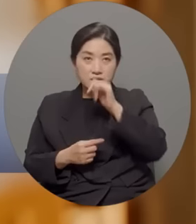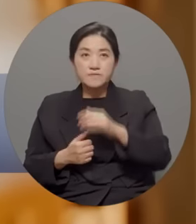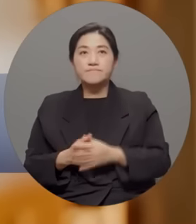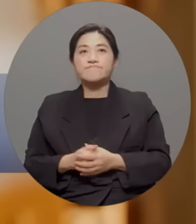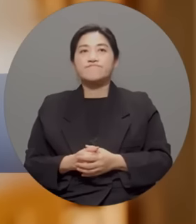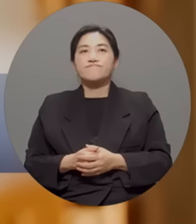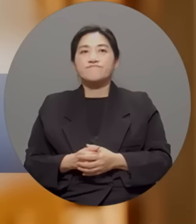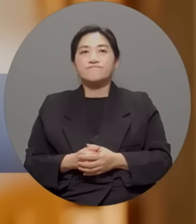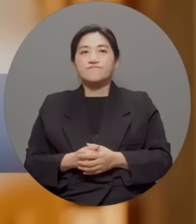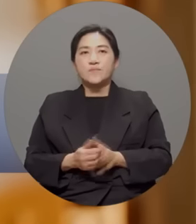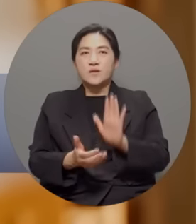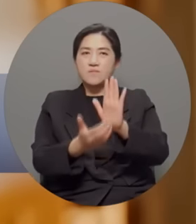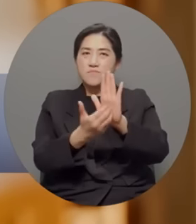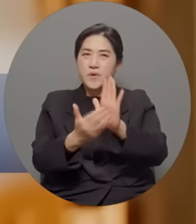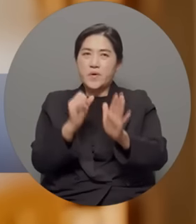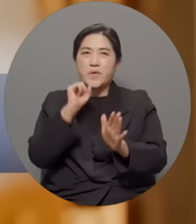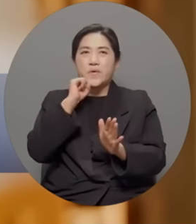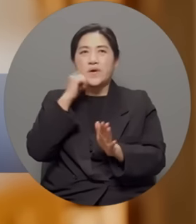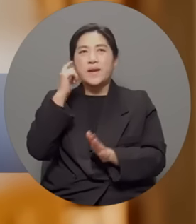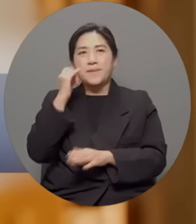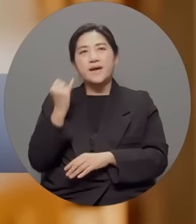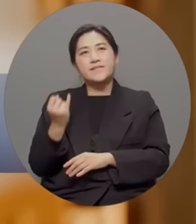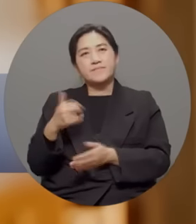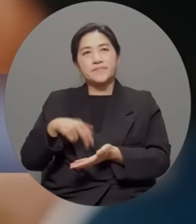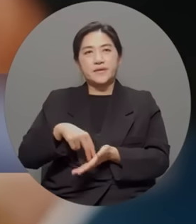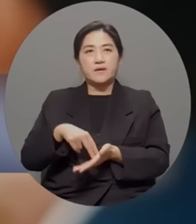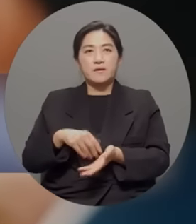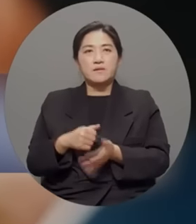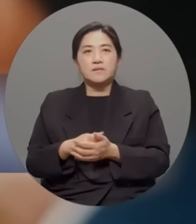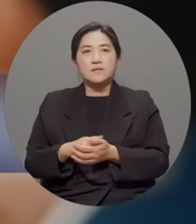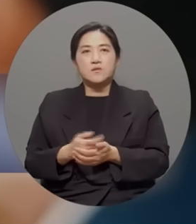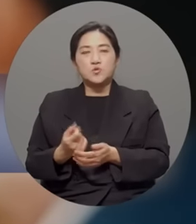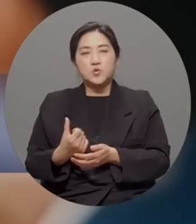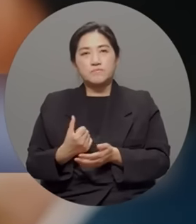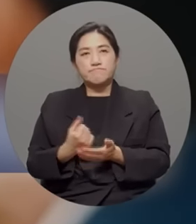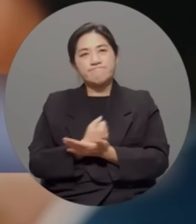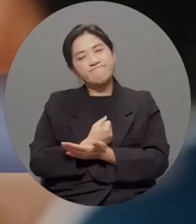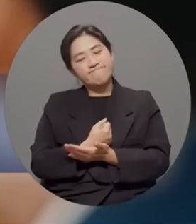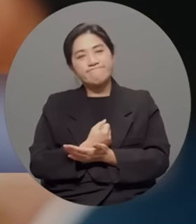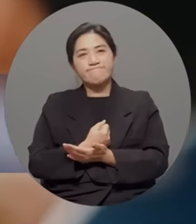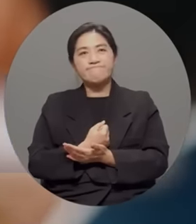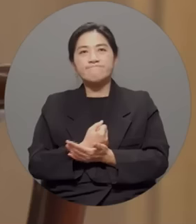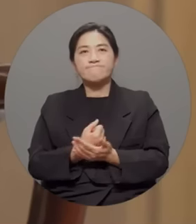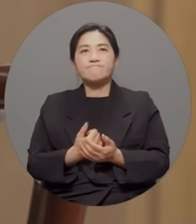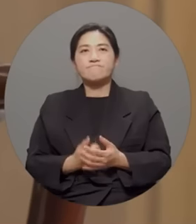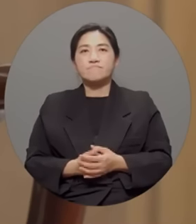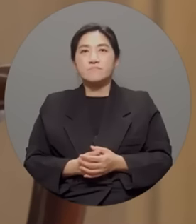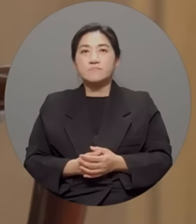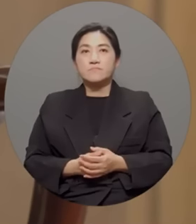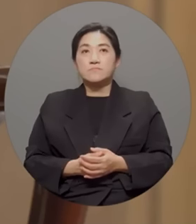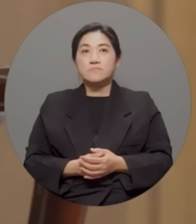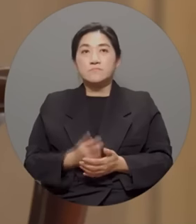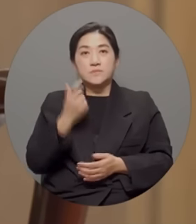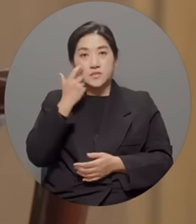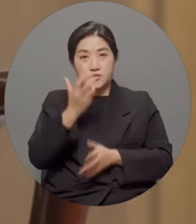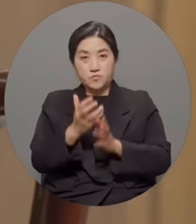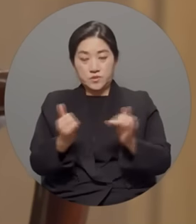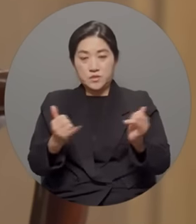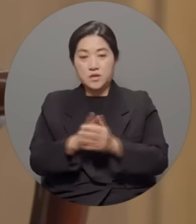됐습니다. 물리치기 어렵지 않았나 생각이 되고 좀하여튼 아쉬운 점은 있습니다.